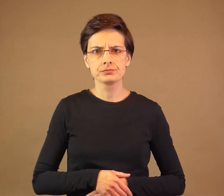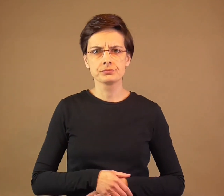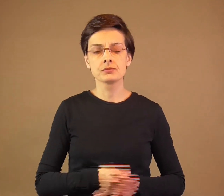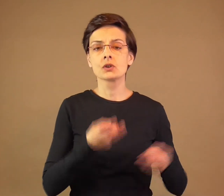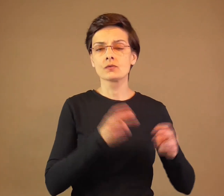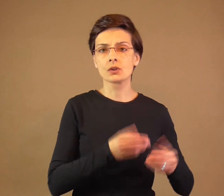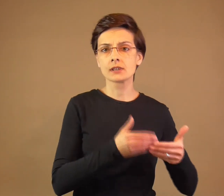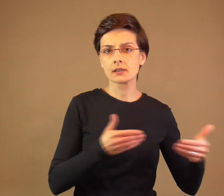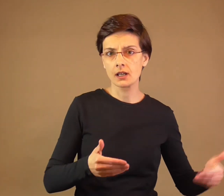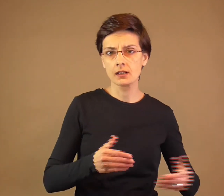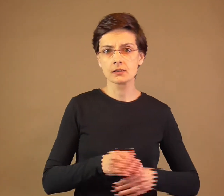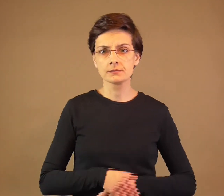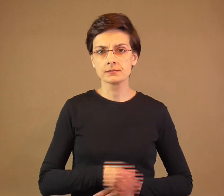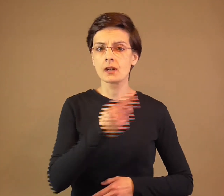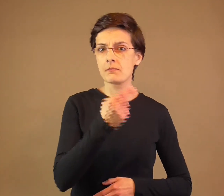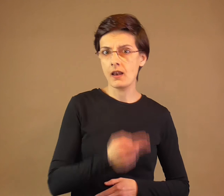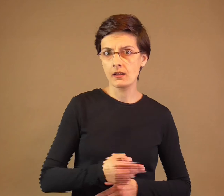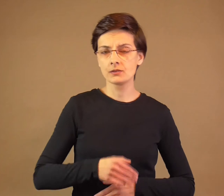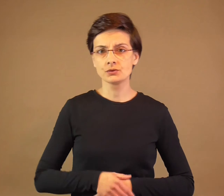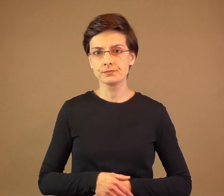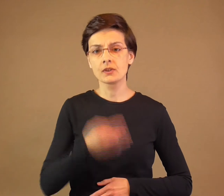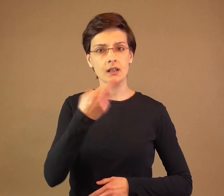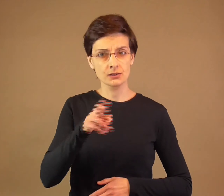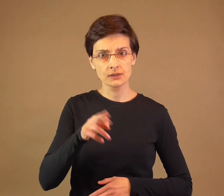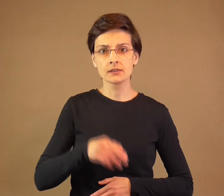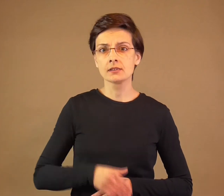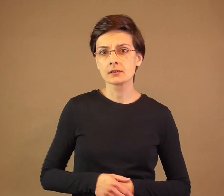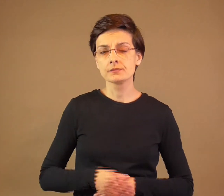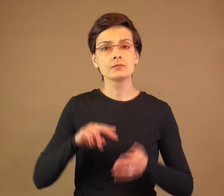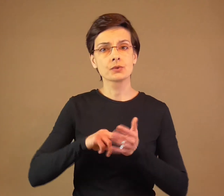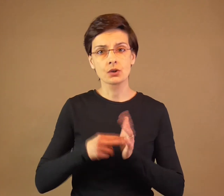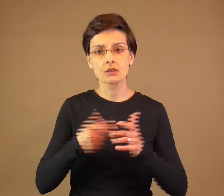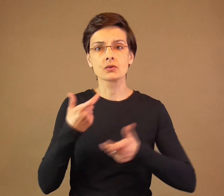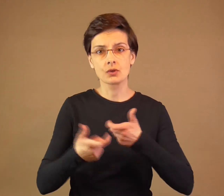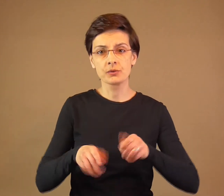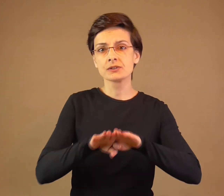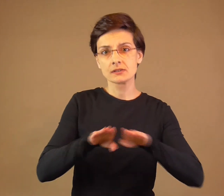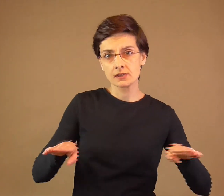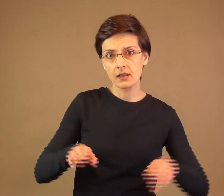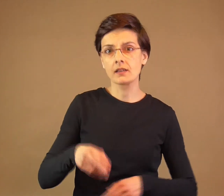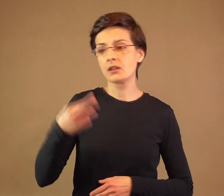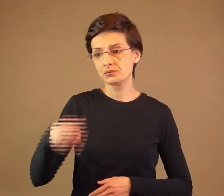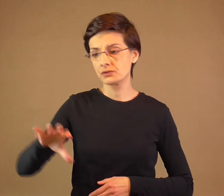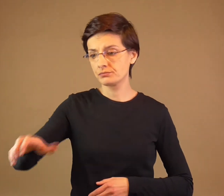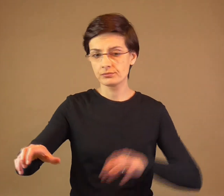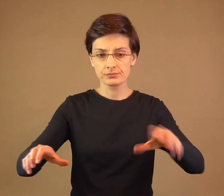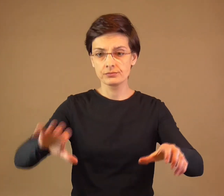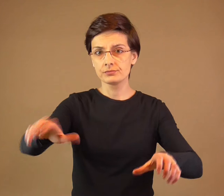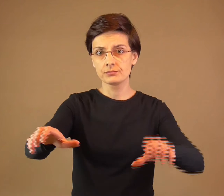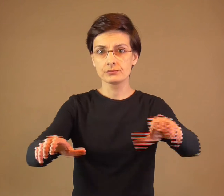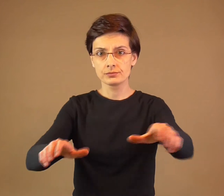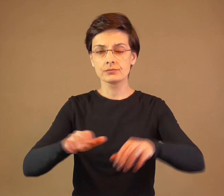Twórcą teatru, reżyserem, malarzem i autorem scenografii.